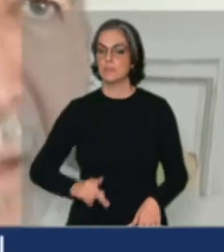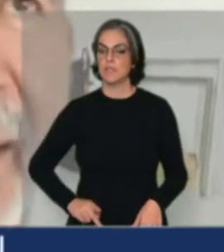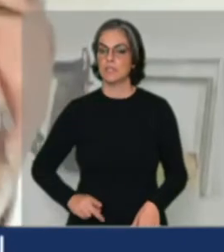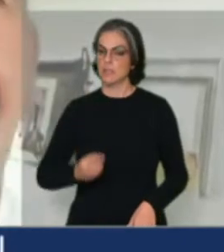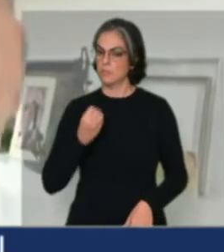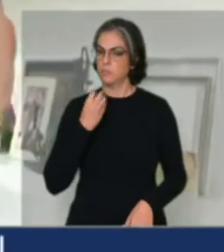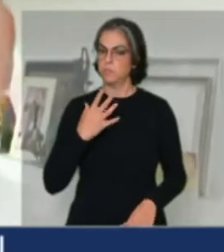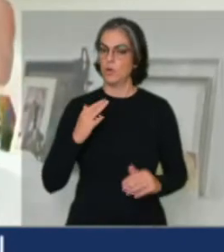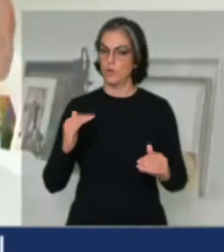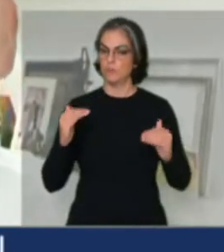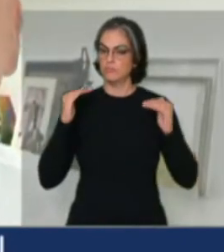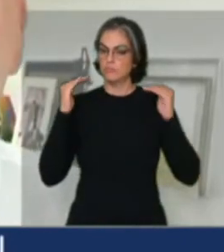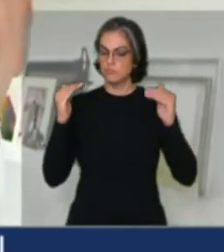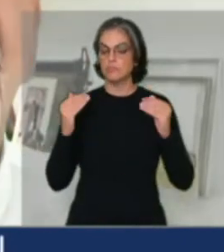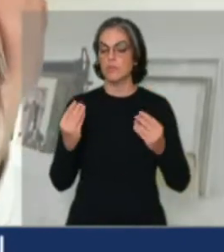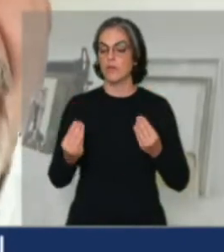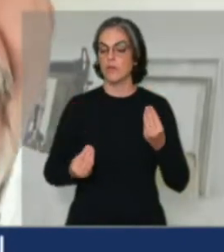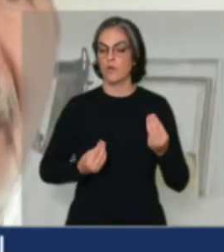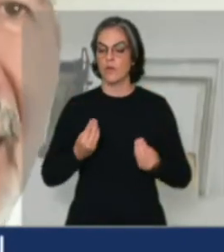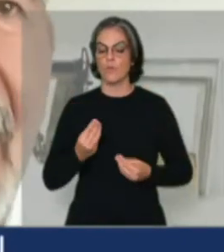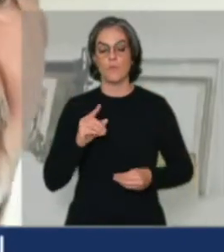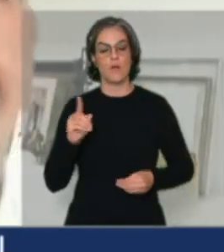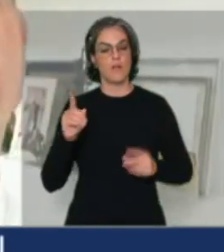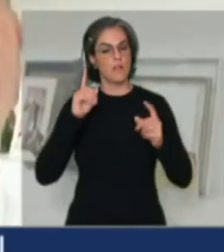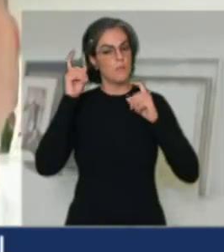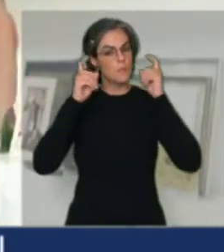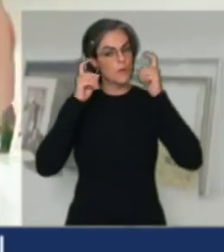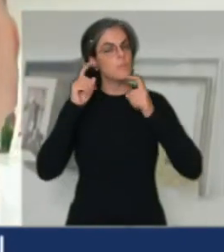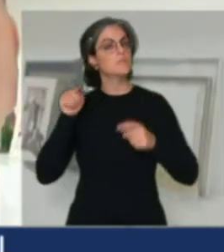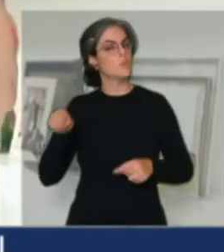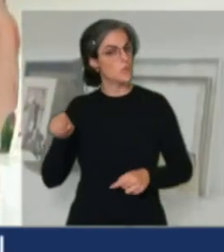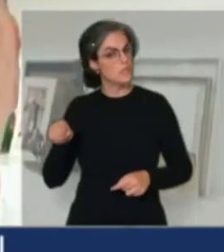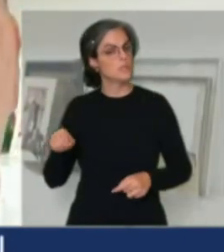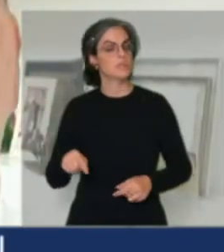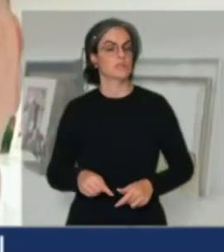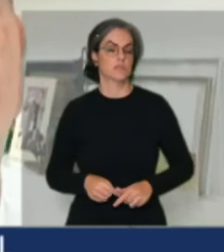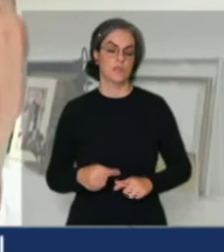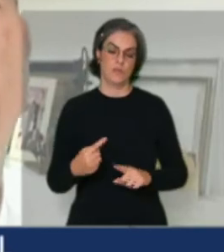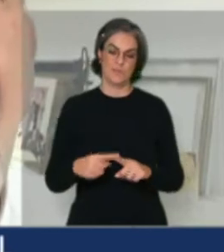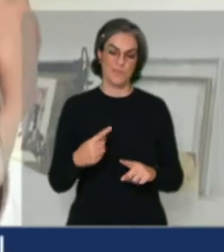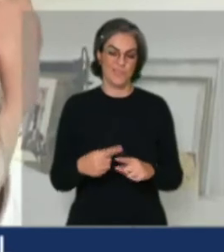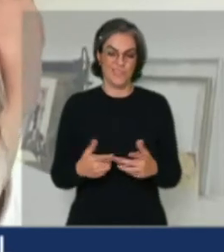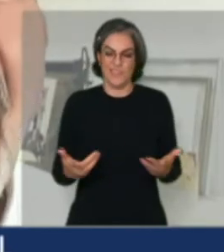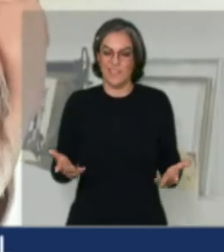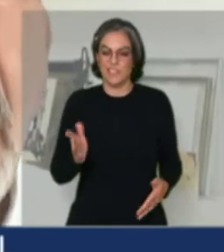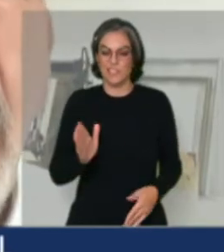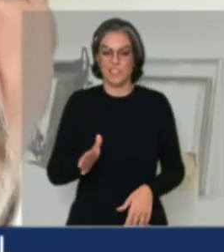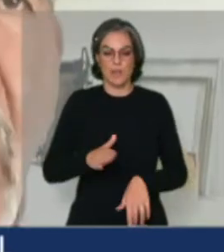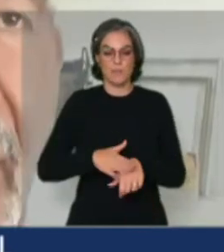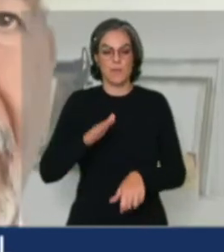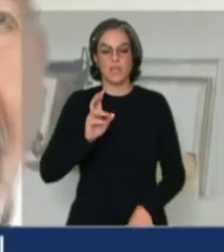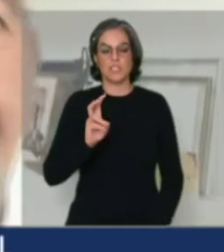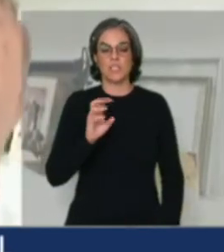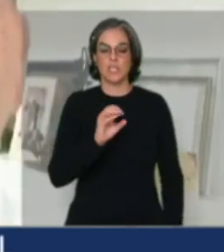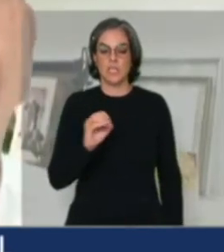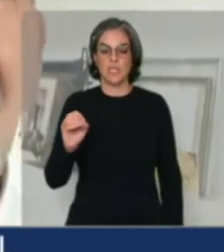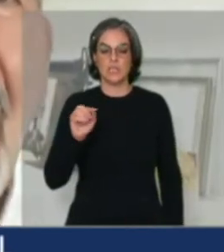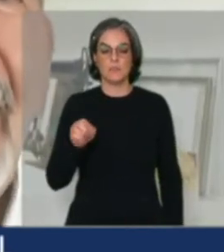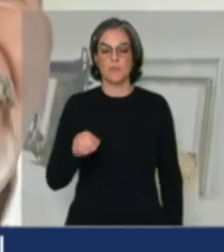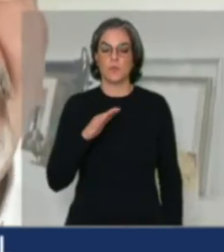ESTATURA POLÍTICA, PREOCUPAÇÃO DELE, ERA ESTA, AFINAL DE CONTAS, A GENTE JÁ TEVE MAIS DE 500 MIL MORTES, QUE ANTES ERA ESTATÍSTICA E